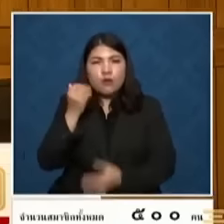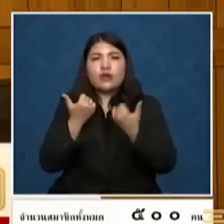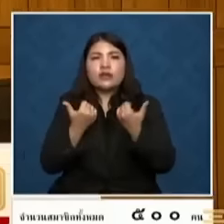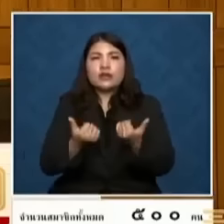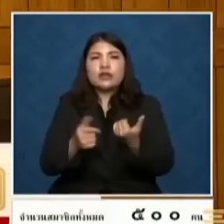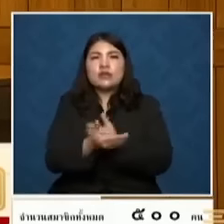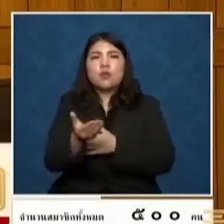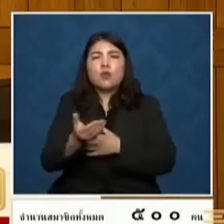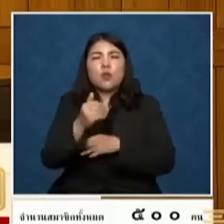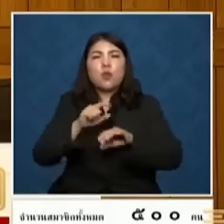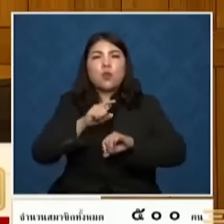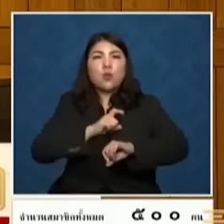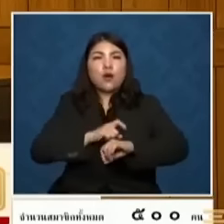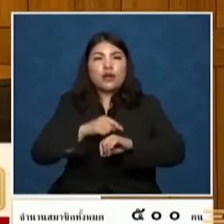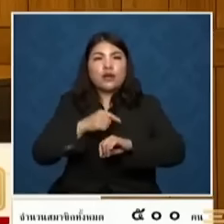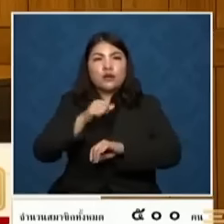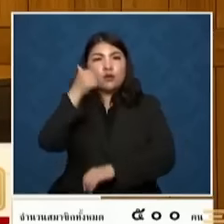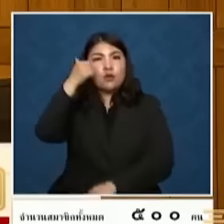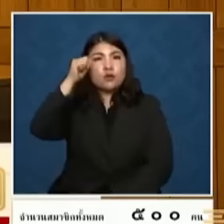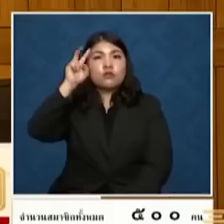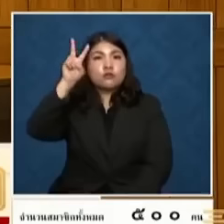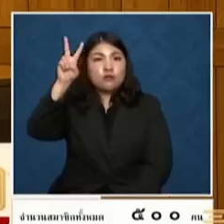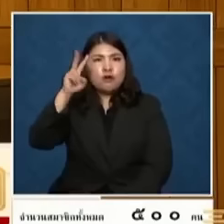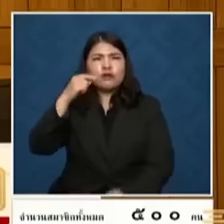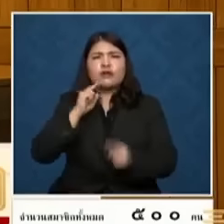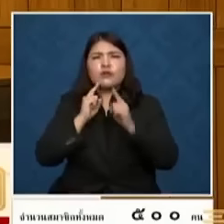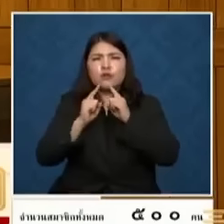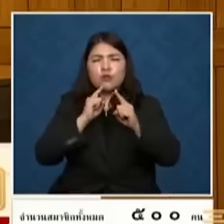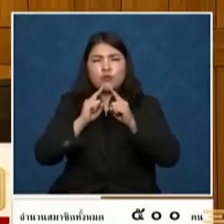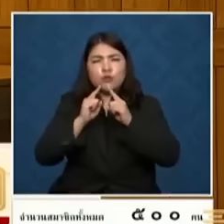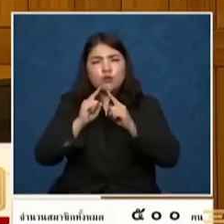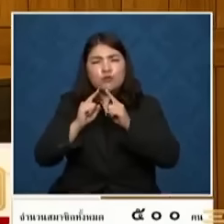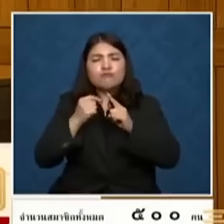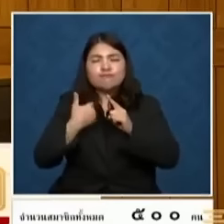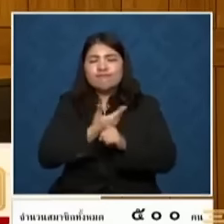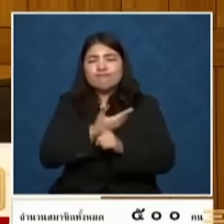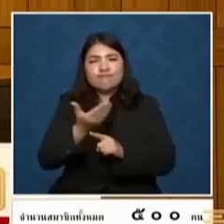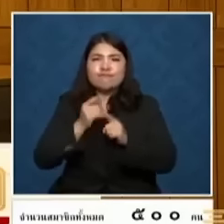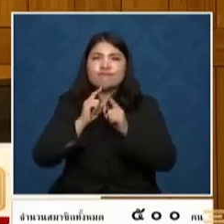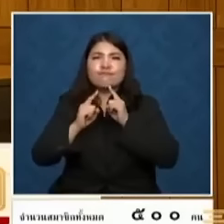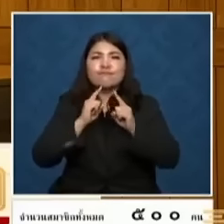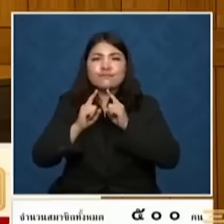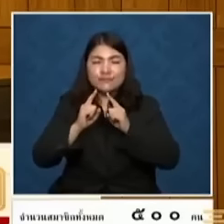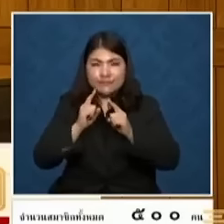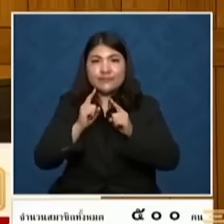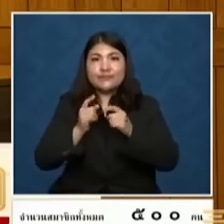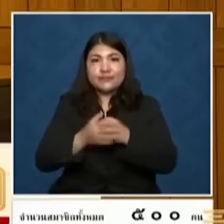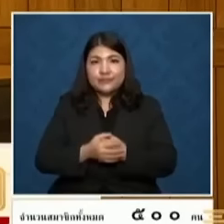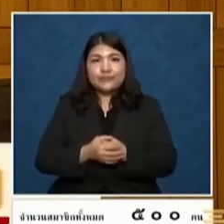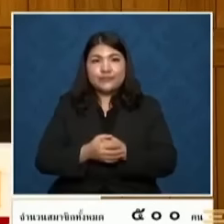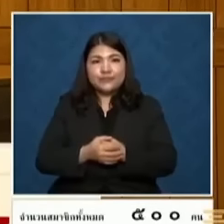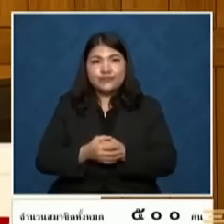นโยบายไหนที่เห็นว่าไม่เข้าท่าอืจะโละ ทิ้งนั่นก็เป็นสิทธิ์ของรัฐบาลใหม่ฉะนั้น